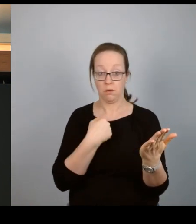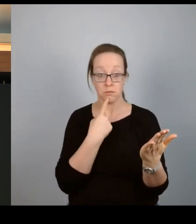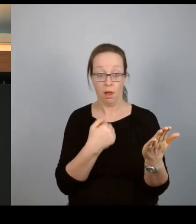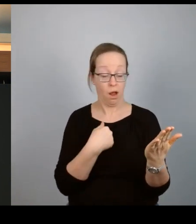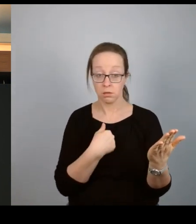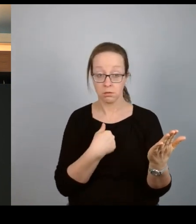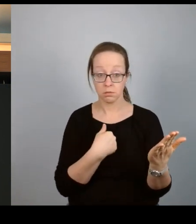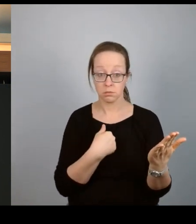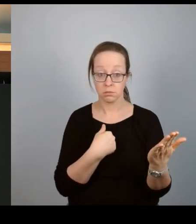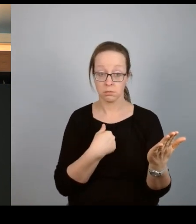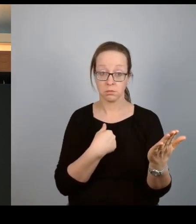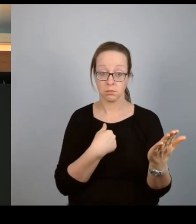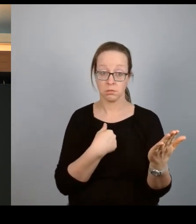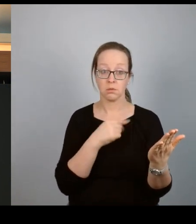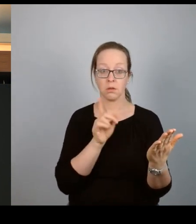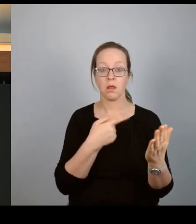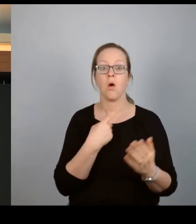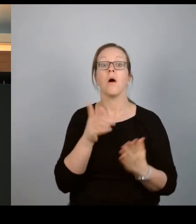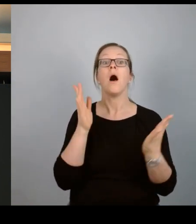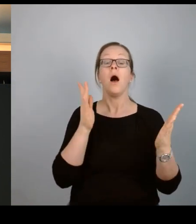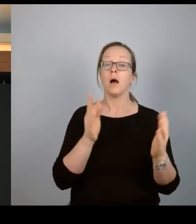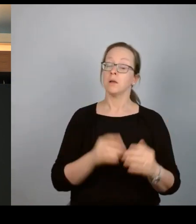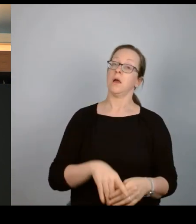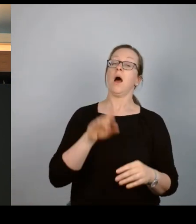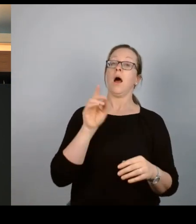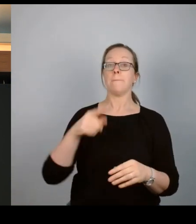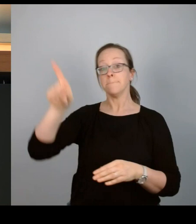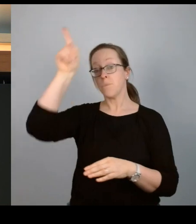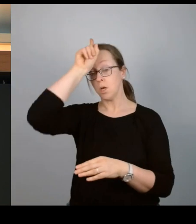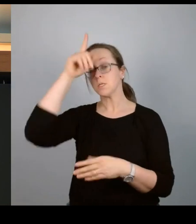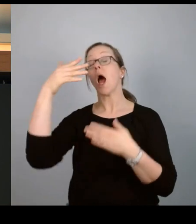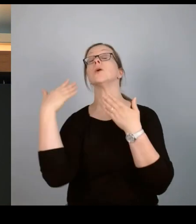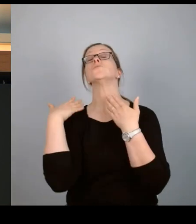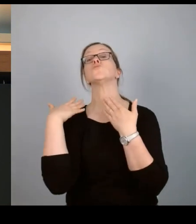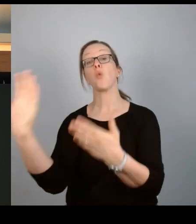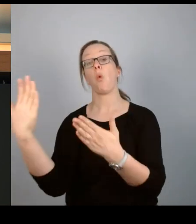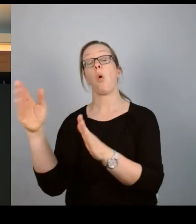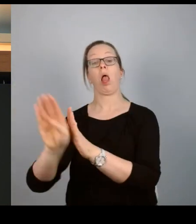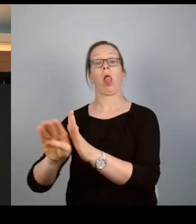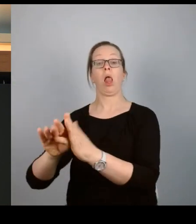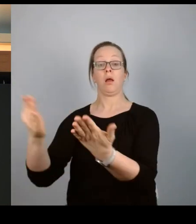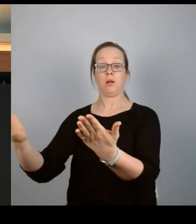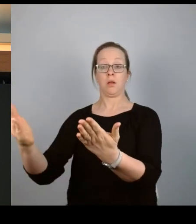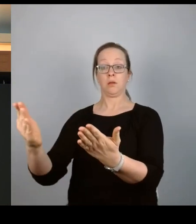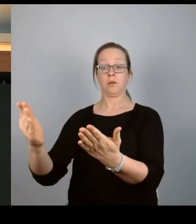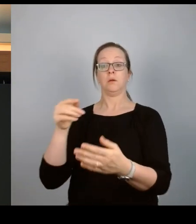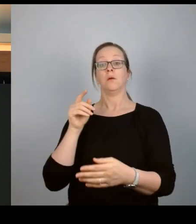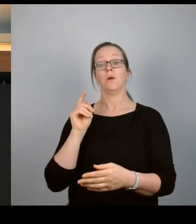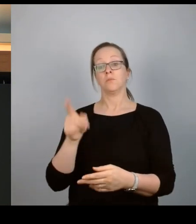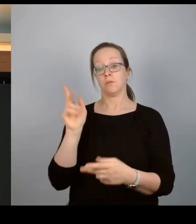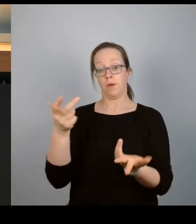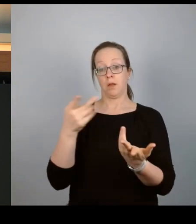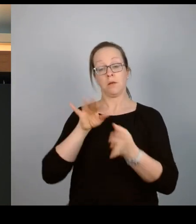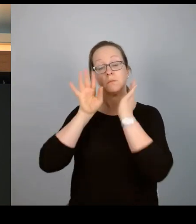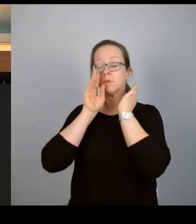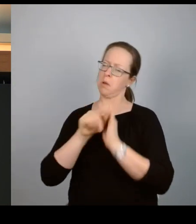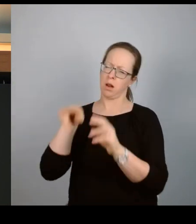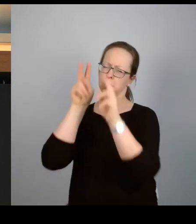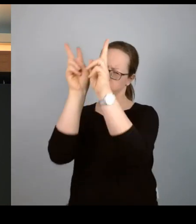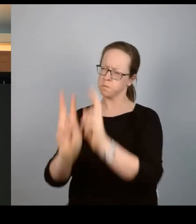Das sind alles Rassisten und so weiter. Das ist das, was sie sinngemäß damit zum Ausdruck bringen, wenn Sie wieder hier die Polizei in Verdacht ziehen und